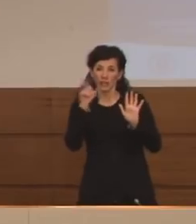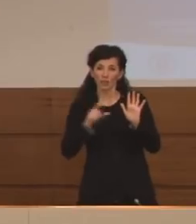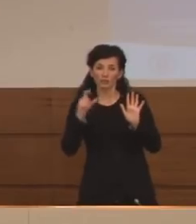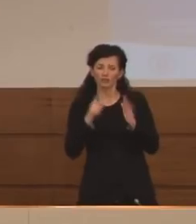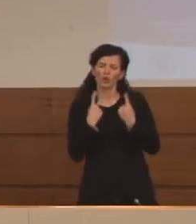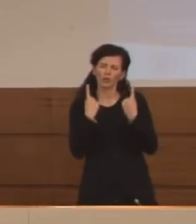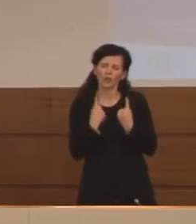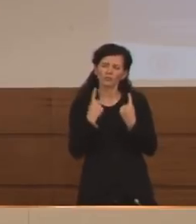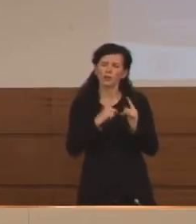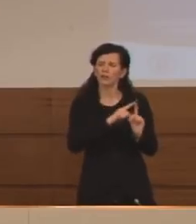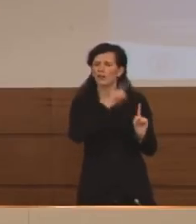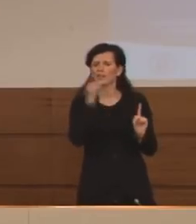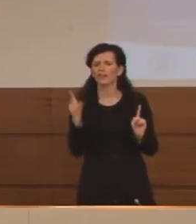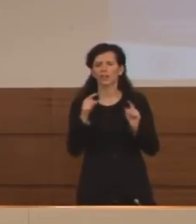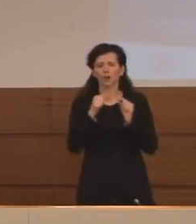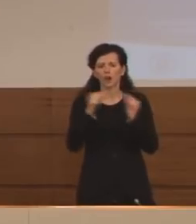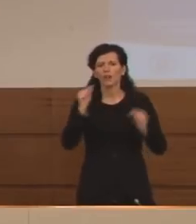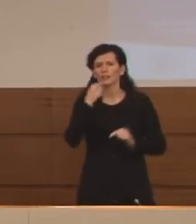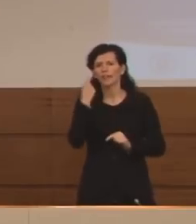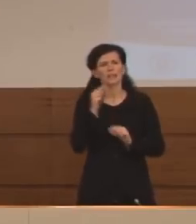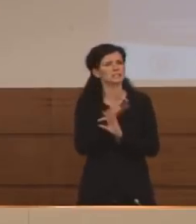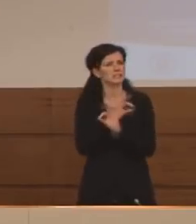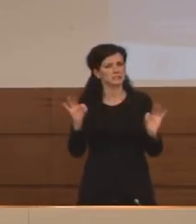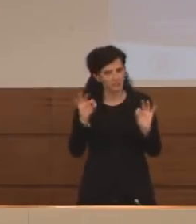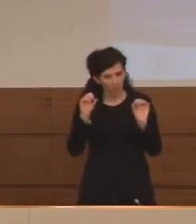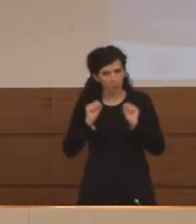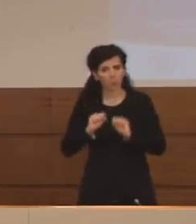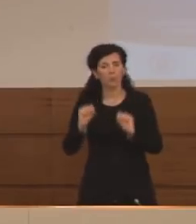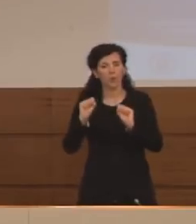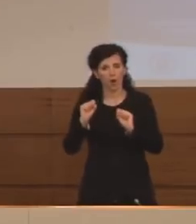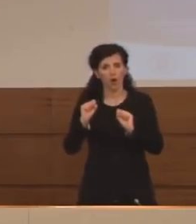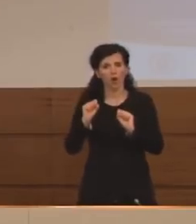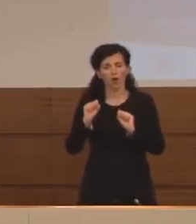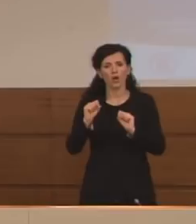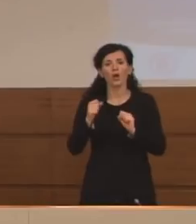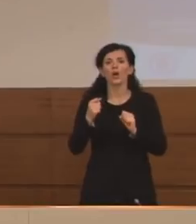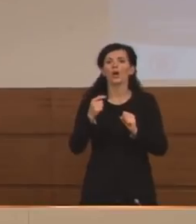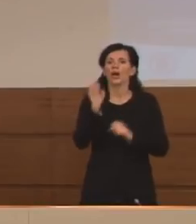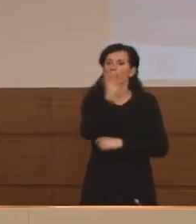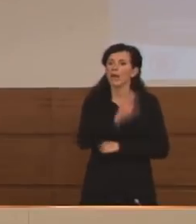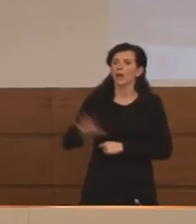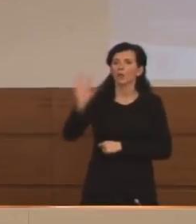Cioè, nel senso è un problema generalizzato a molti molti paesi europei in questo momento.